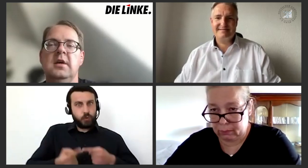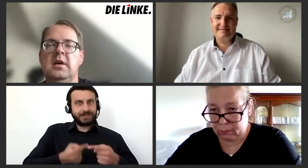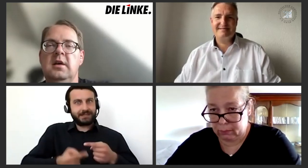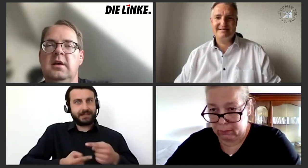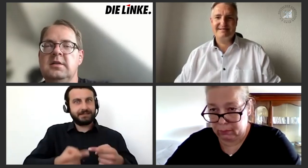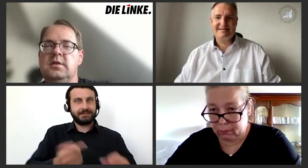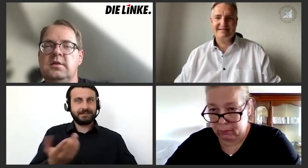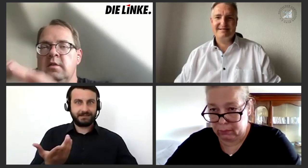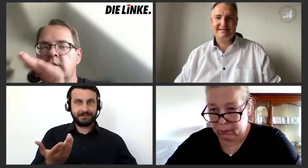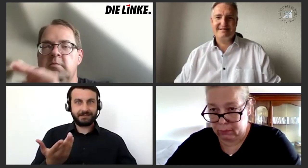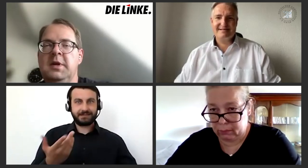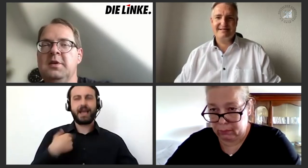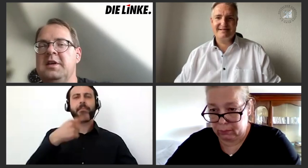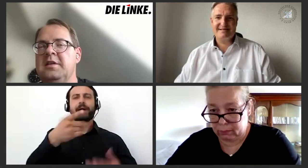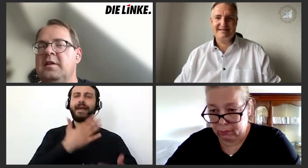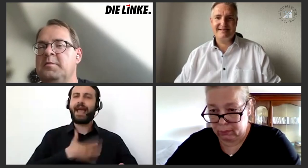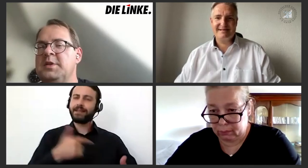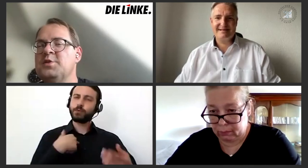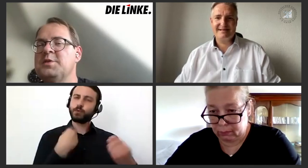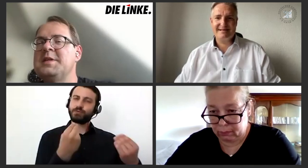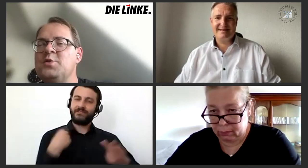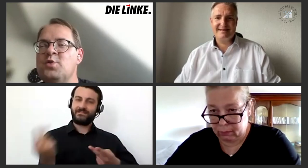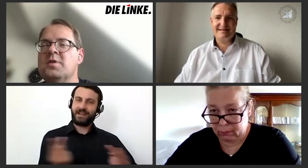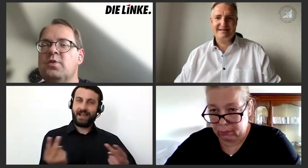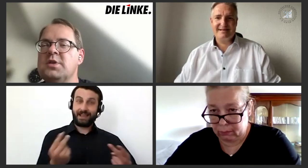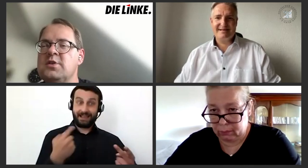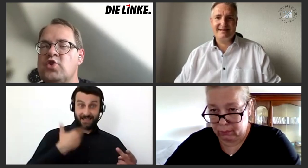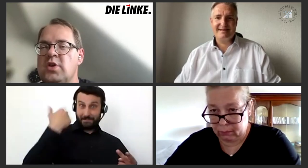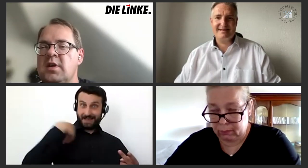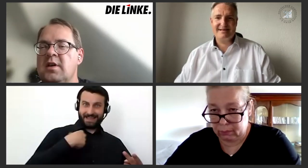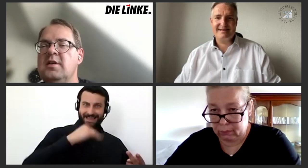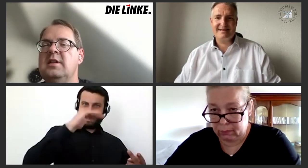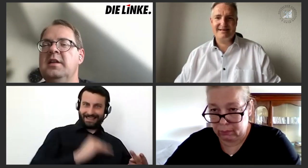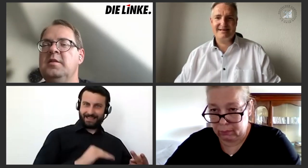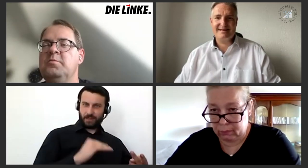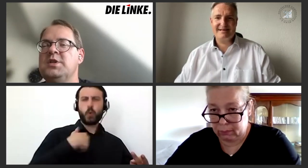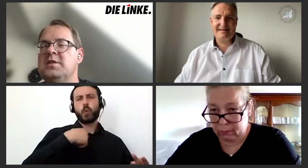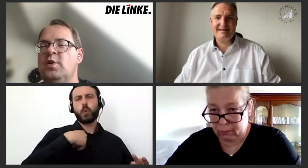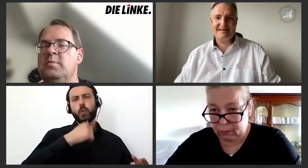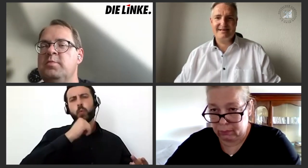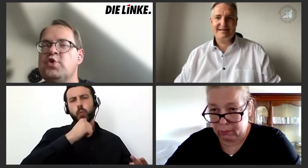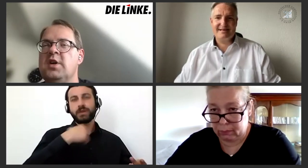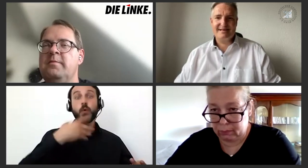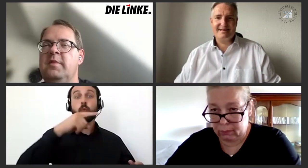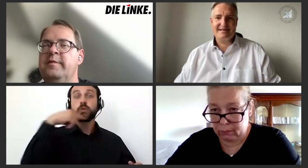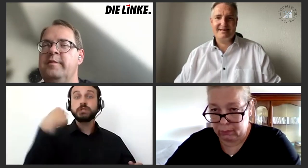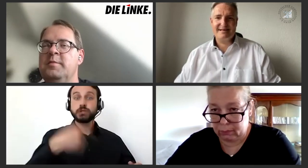gerne auch damit als ich in meiner Kindheit, beziehungsweise Jugend, russisch lernen musste.